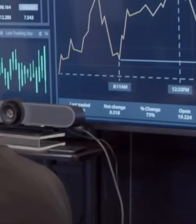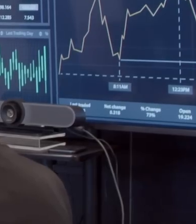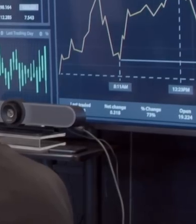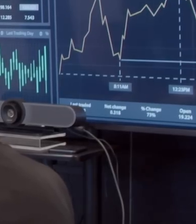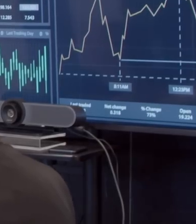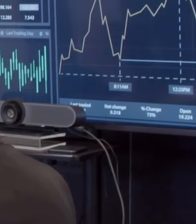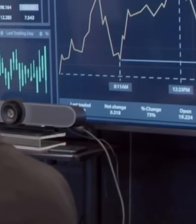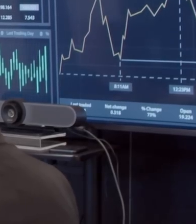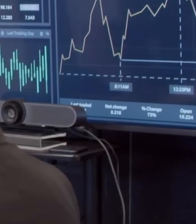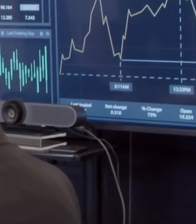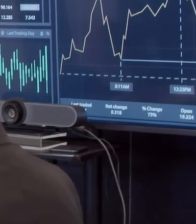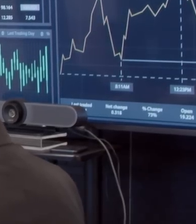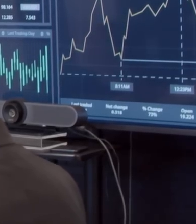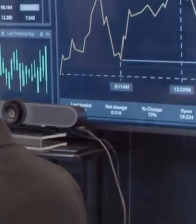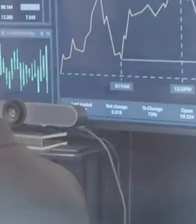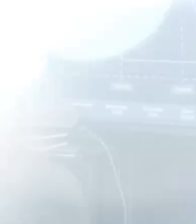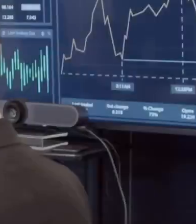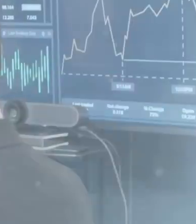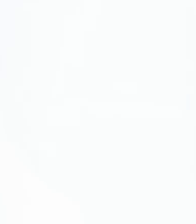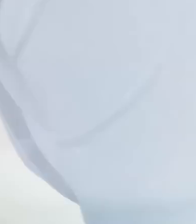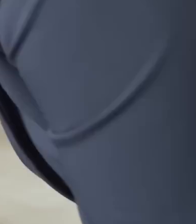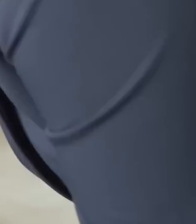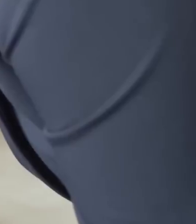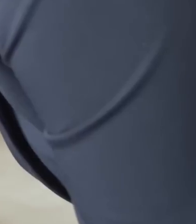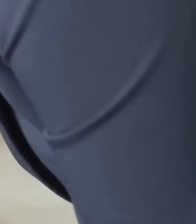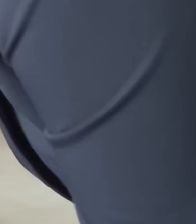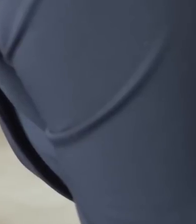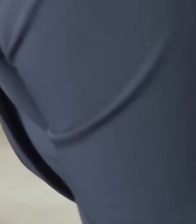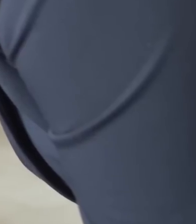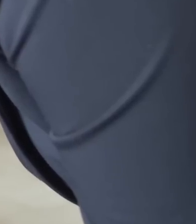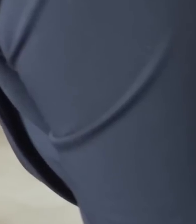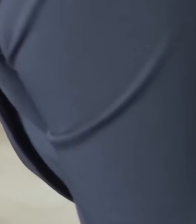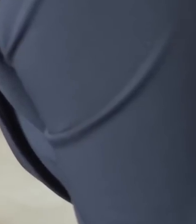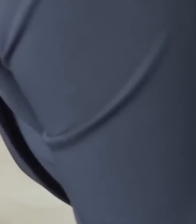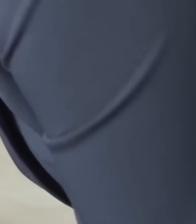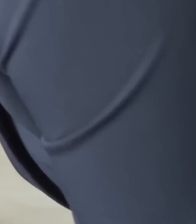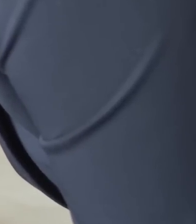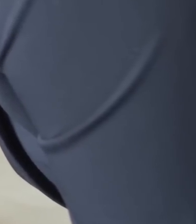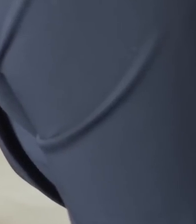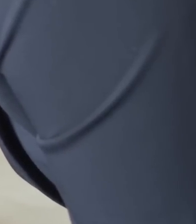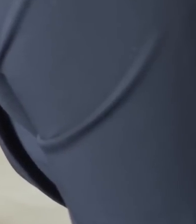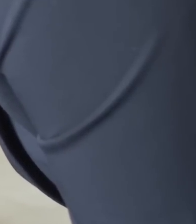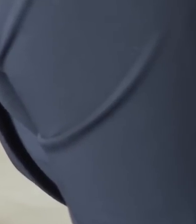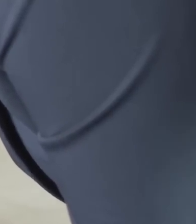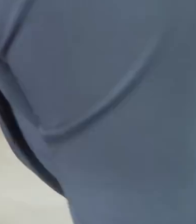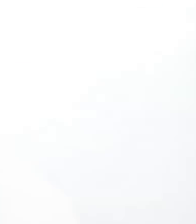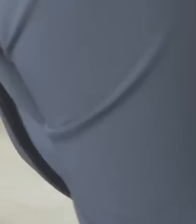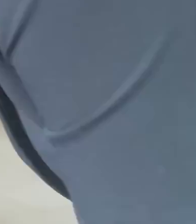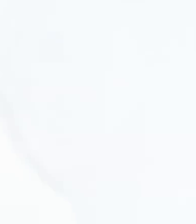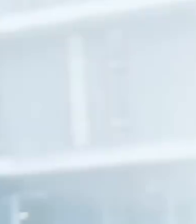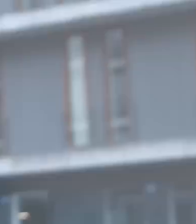de más de 18,000 empleados según datos otorgados por Jimena Escobar Juárez titular de la unidad